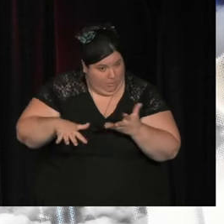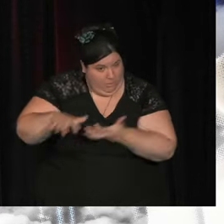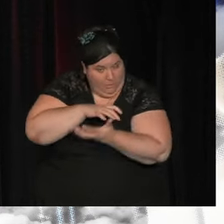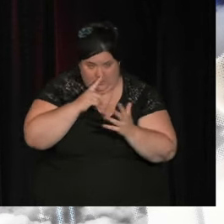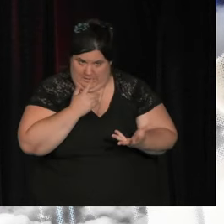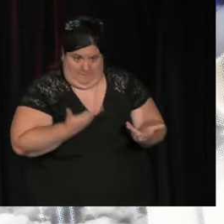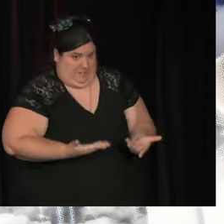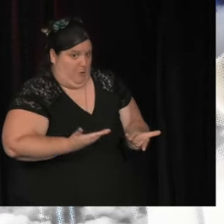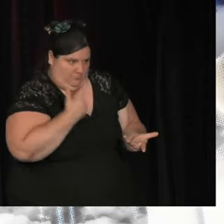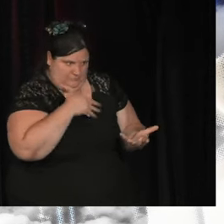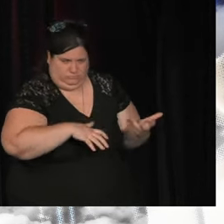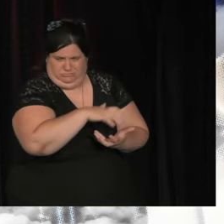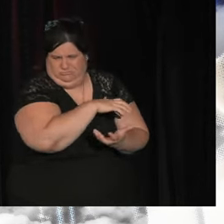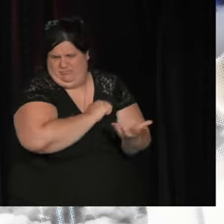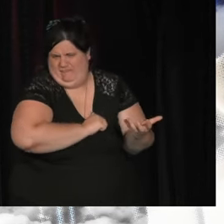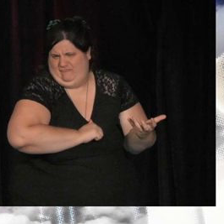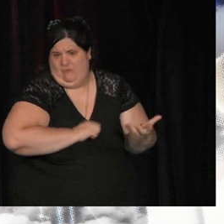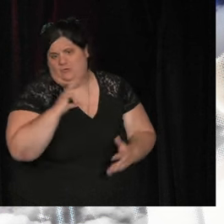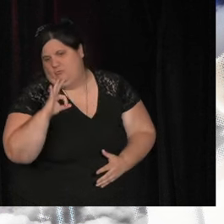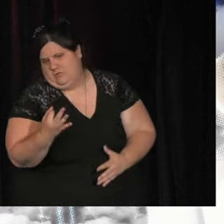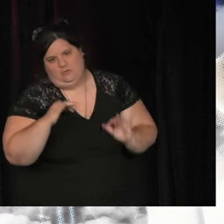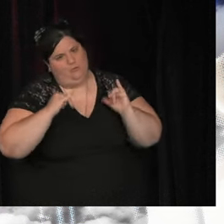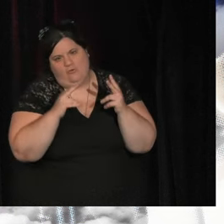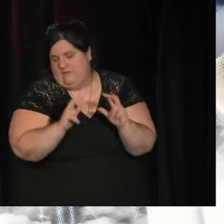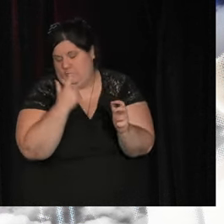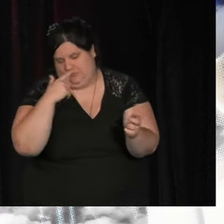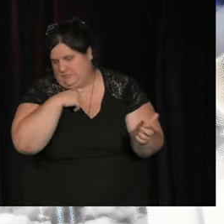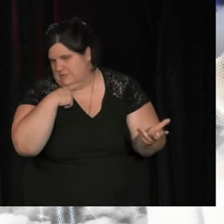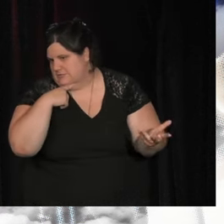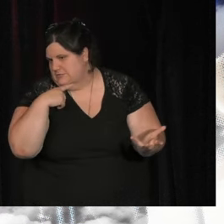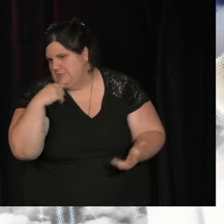C'est une année vraiment très difficile pour le jeu vidéo quoiqu'il arrive. (Ce qui est une réalité) économique dans toutes les industries.